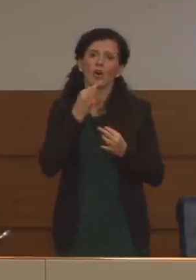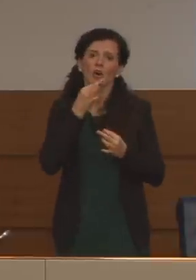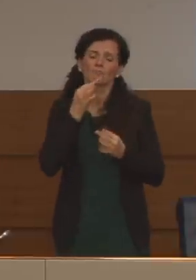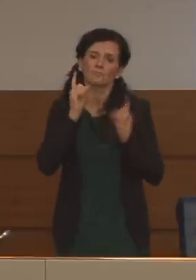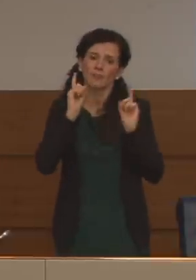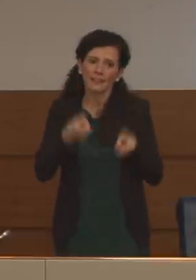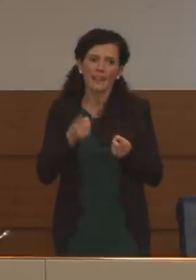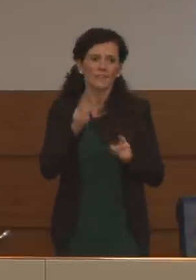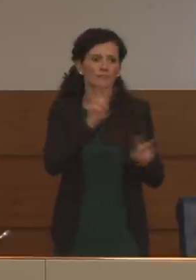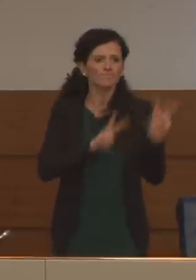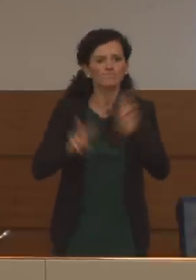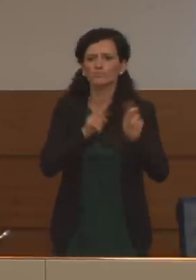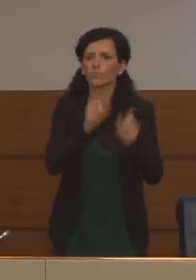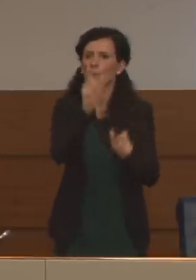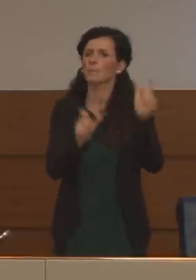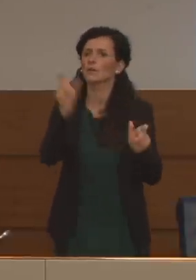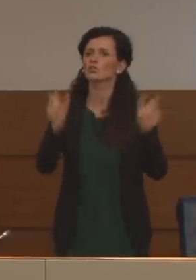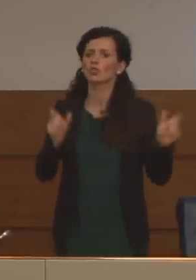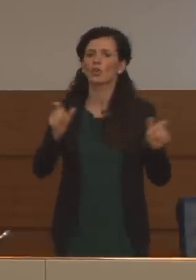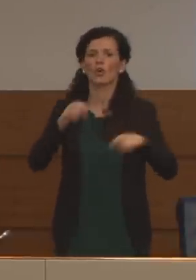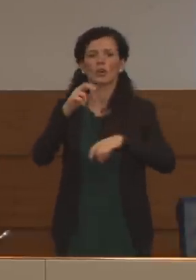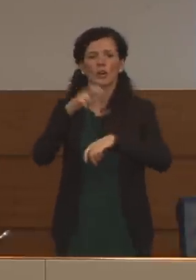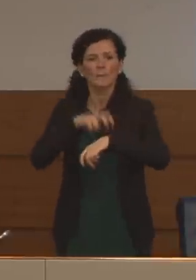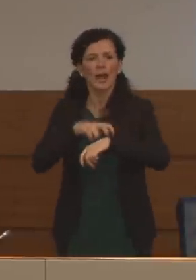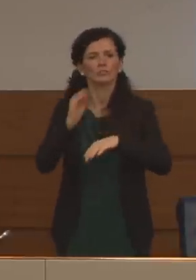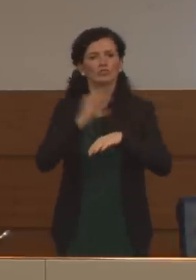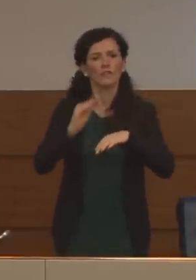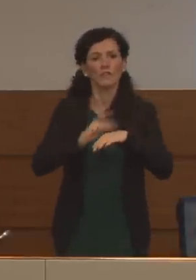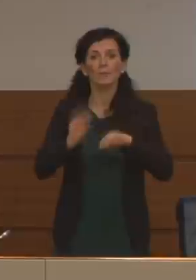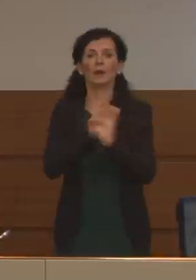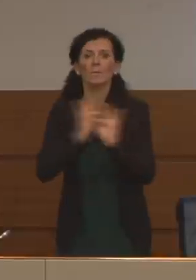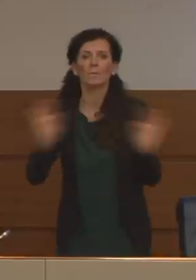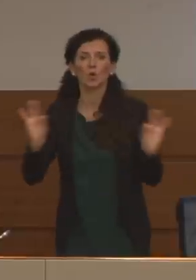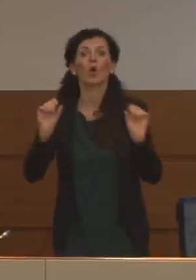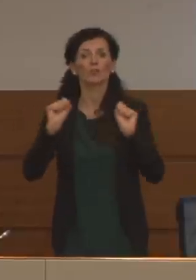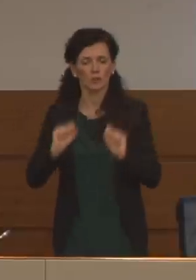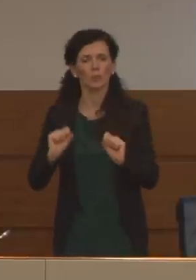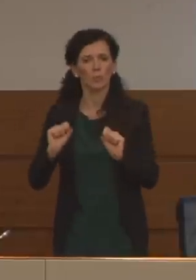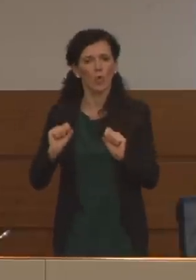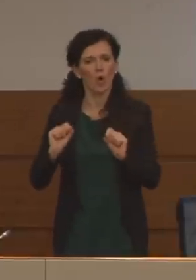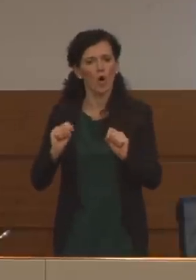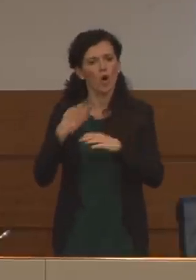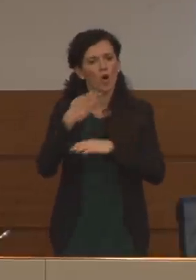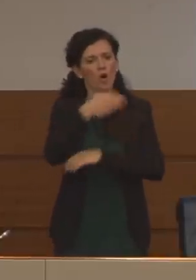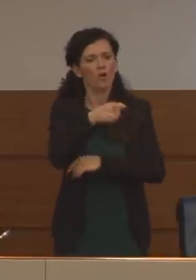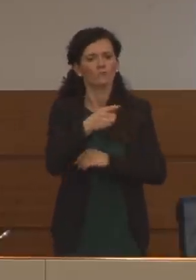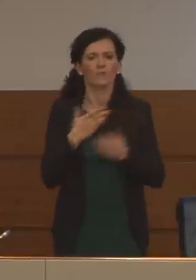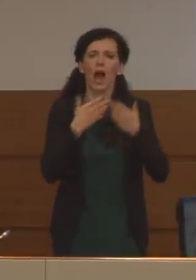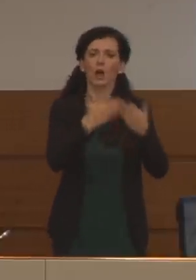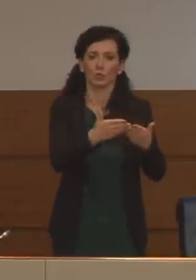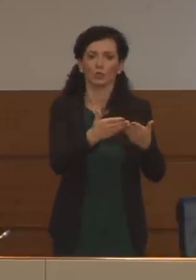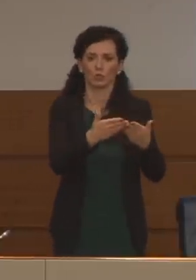da mettere a disposizione in termini di risorse umane.